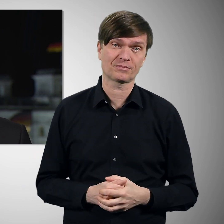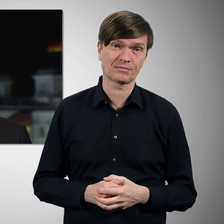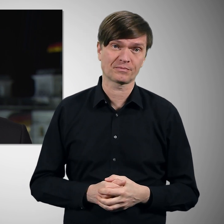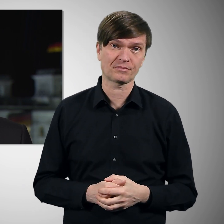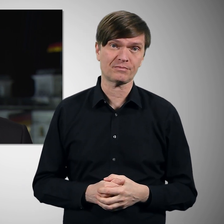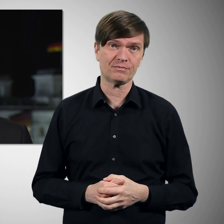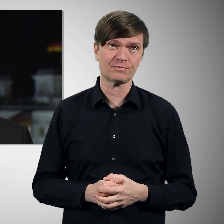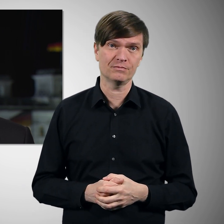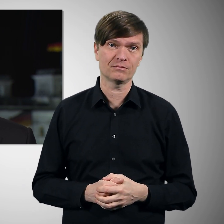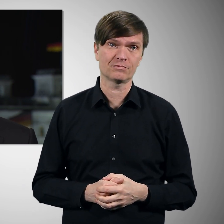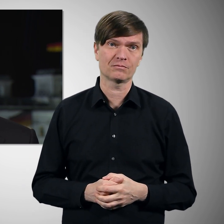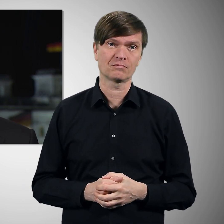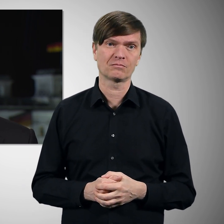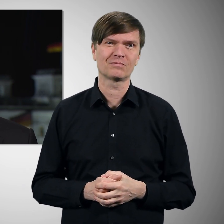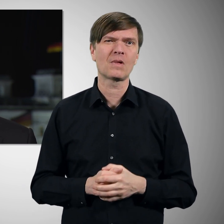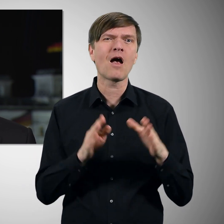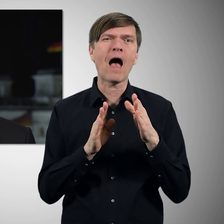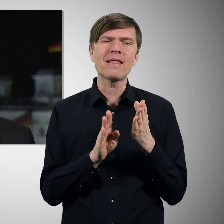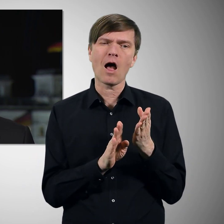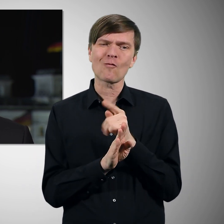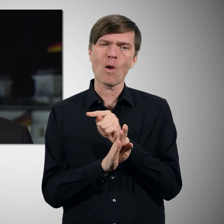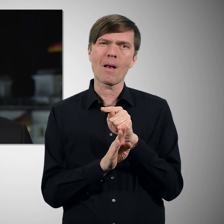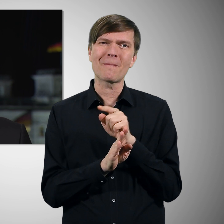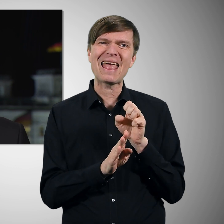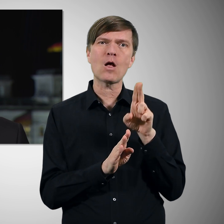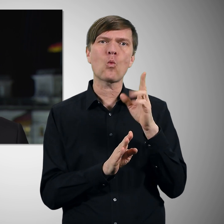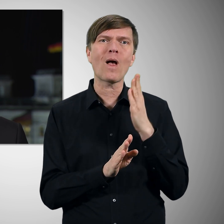Kurz vor Weihnachten haben wir uns in der Europäischen Union nach sieben Jahren des Stillstands